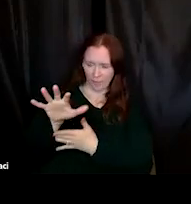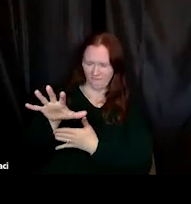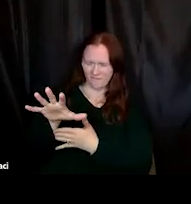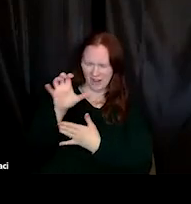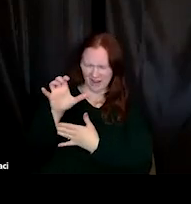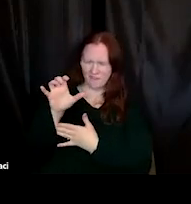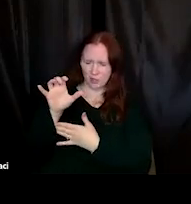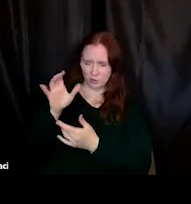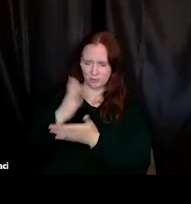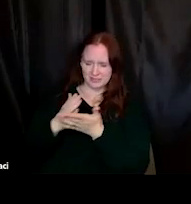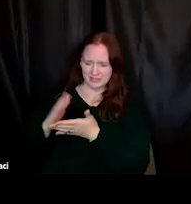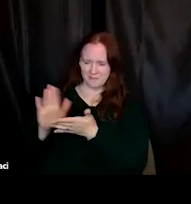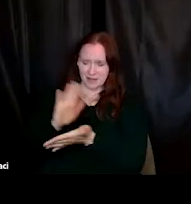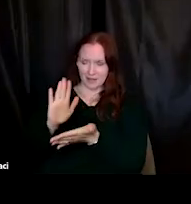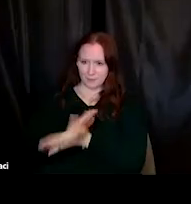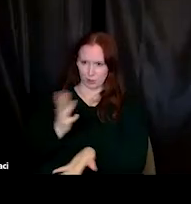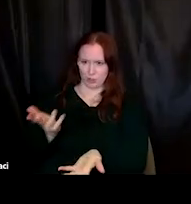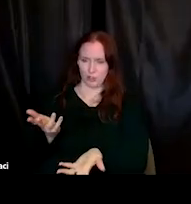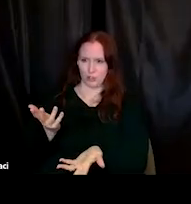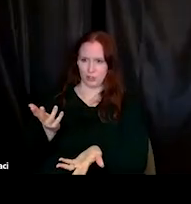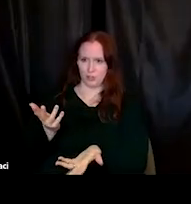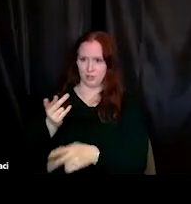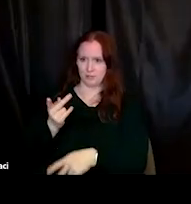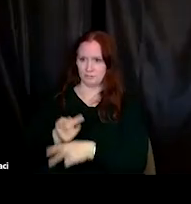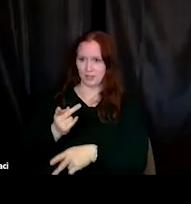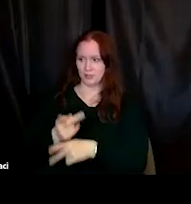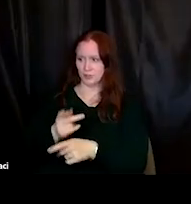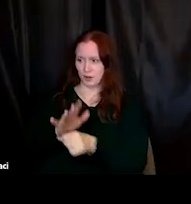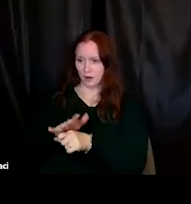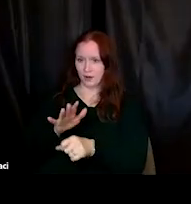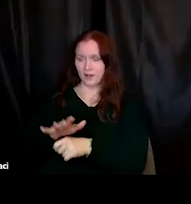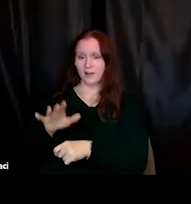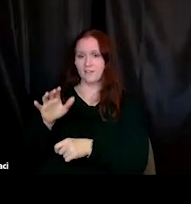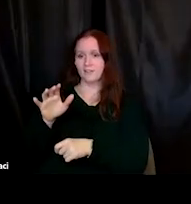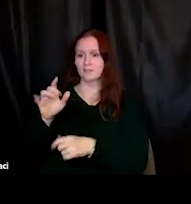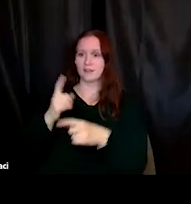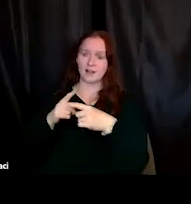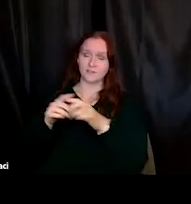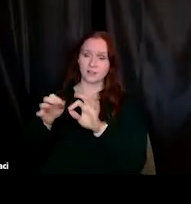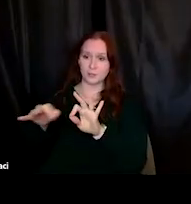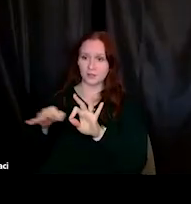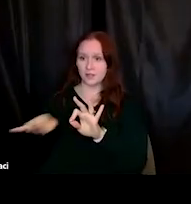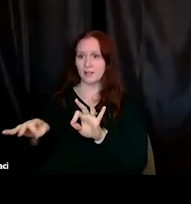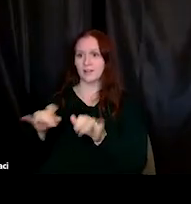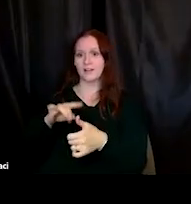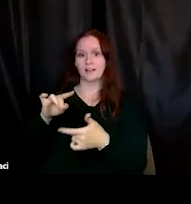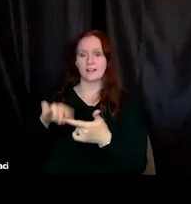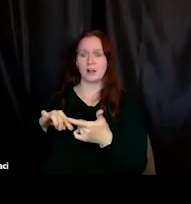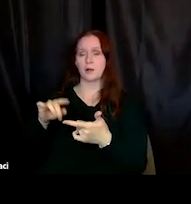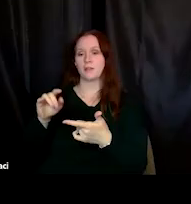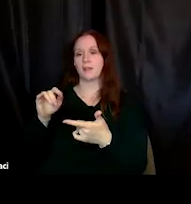y tengas ese ID de referencia que es independiente de tu número de Seguro Social y otra información personal.